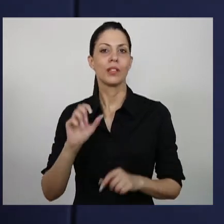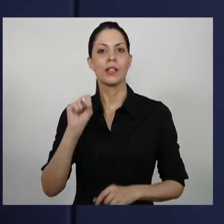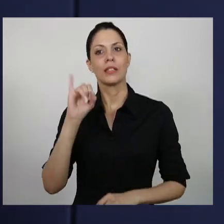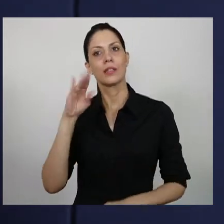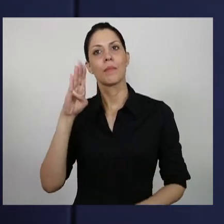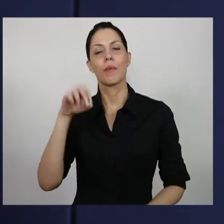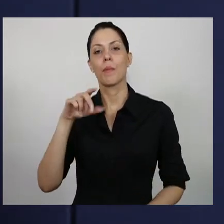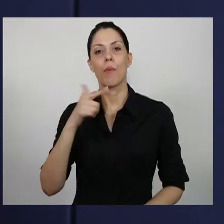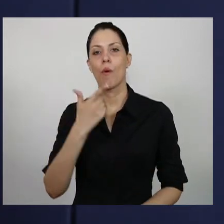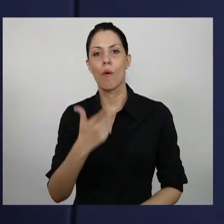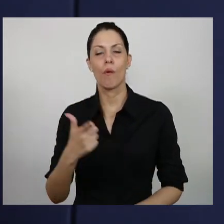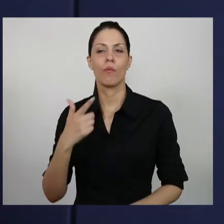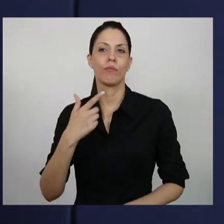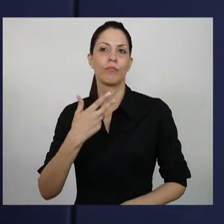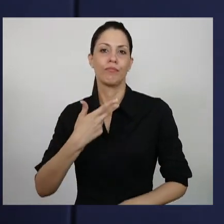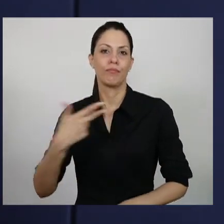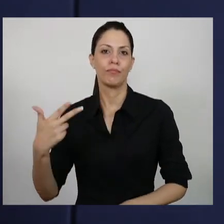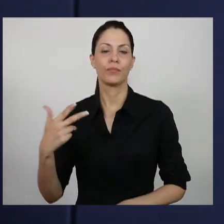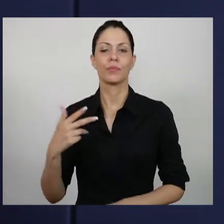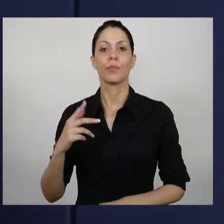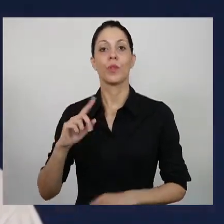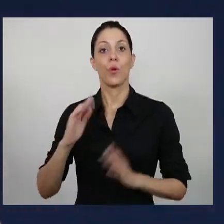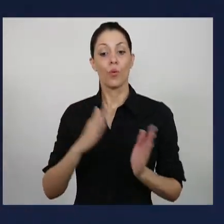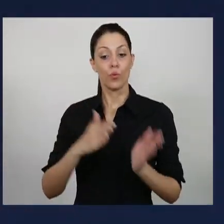harmônica, ok?